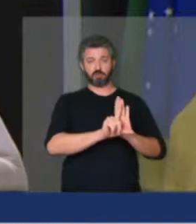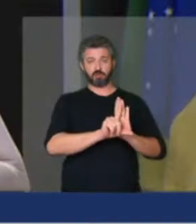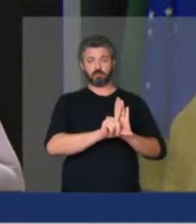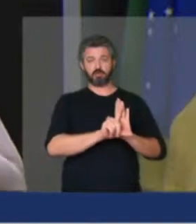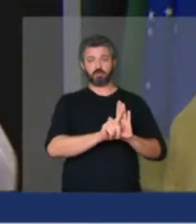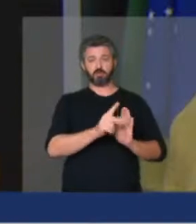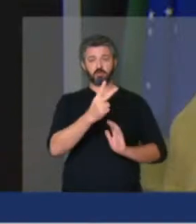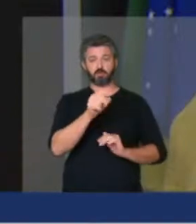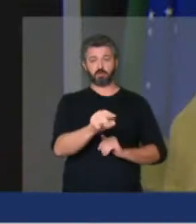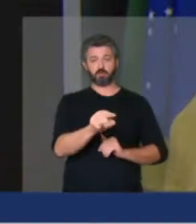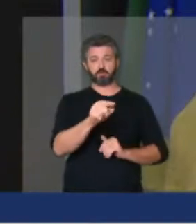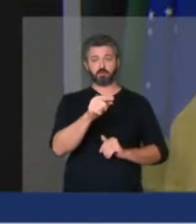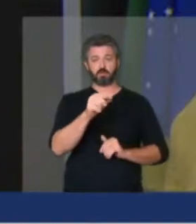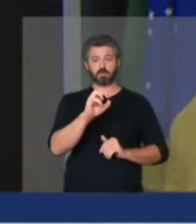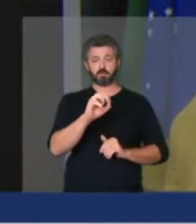LEI 28/2021 DA FORMA DO SUBSTITUTIVO APRESENTADO.